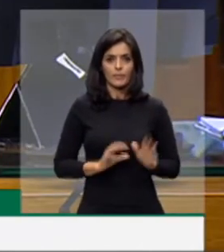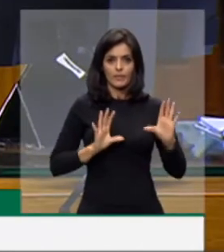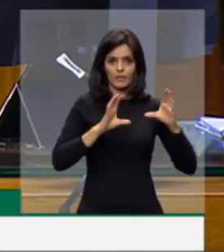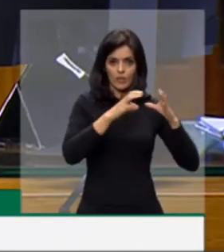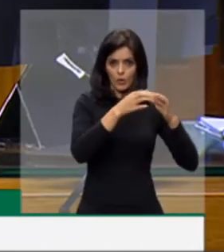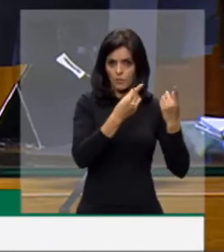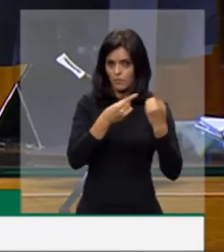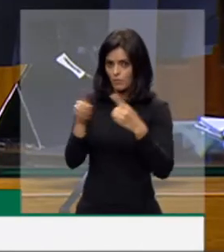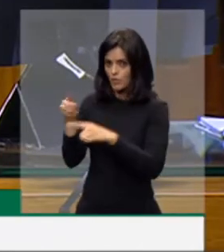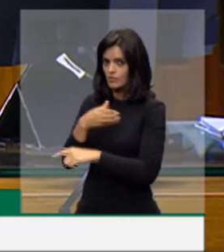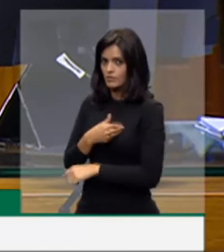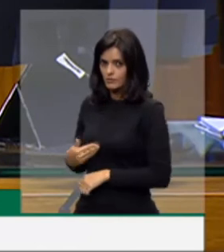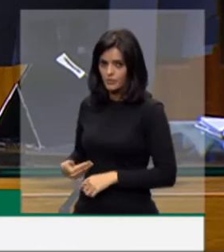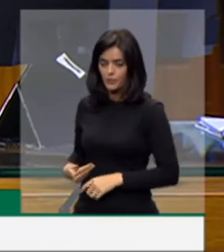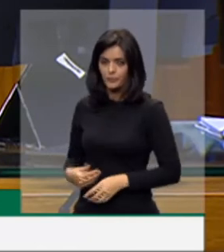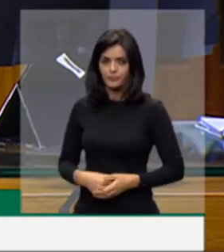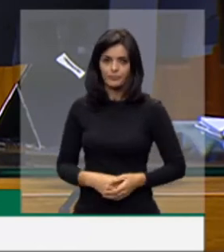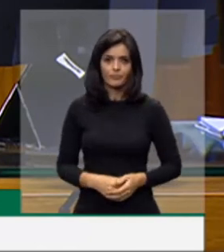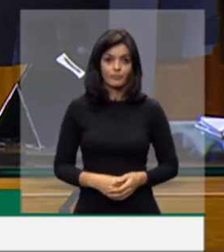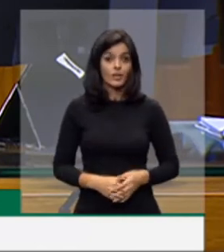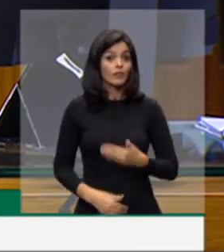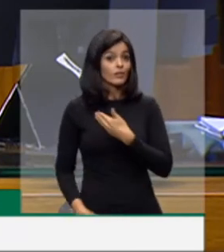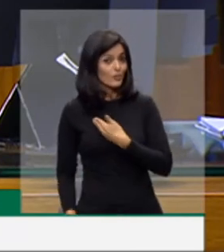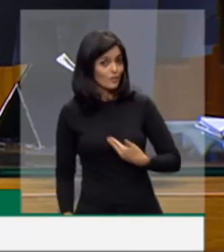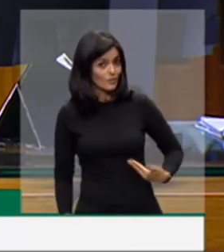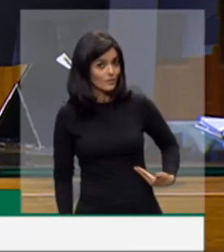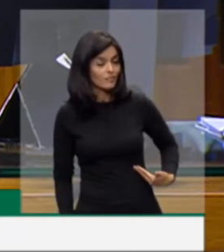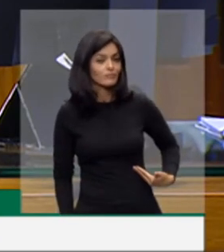PARTIDOS QUE A COMPÕEM E ESTÃO VOTANDO QUE É ORIENTAR O VOTO -- NÃO. [PRESIDENTE]: